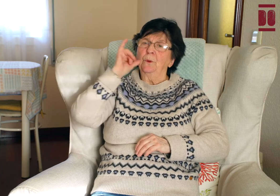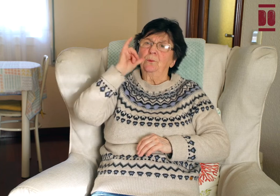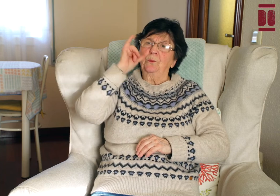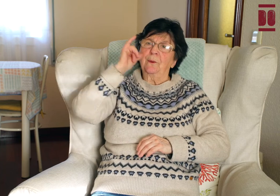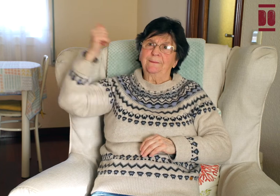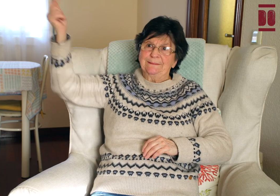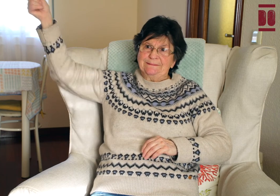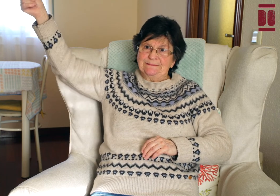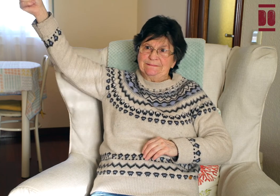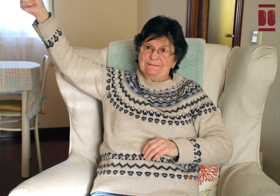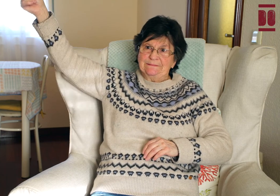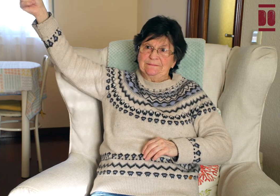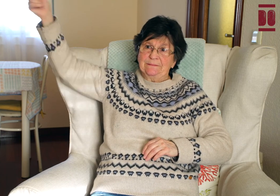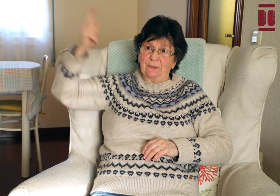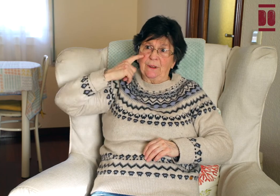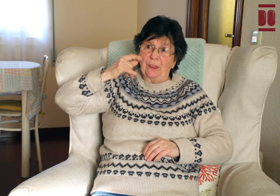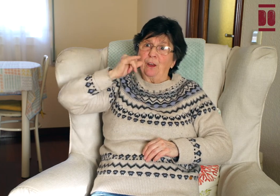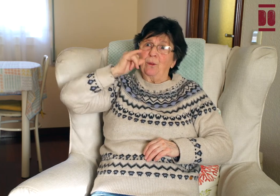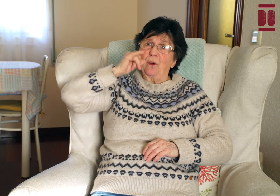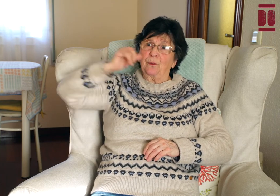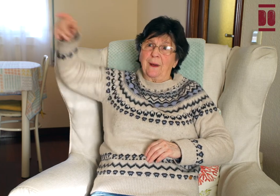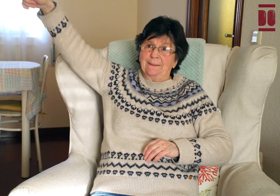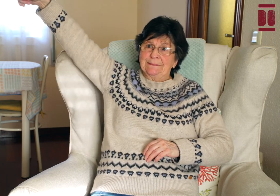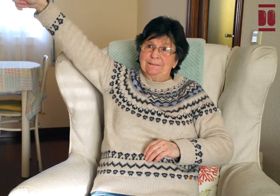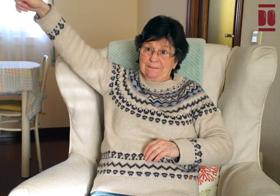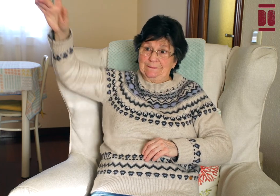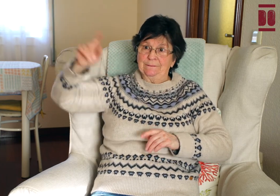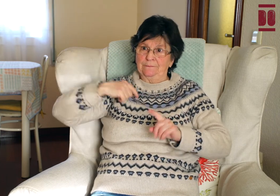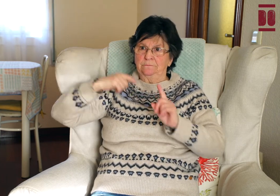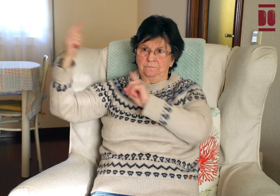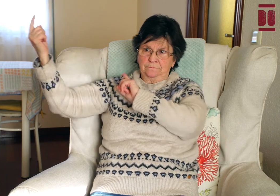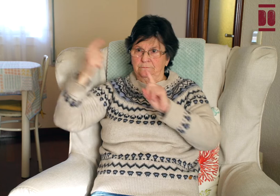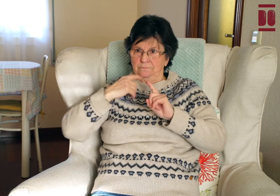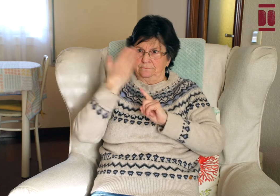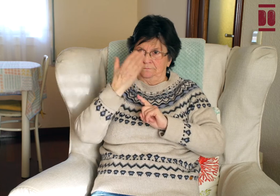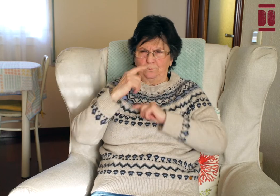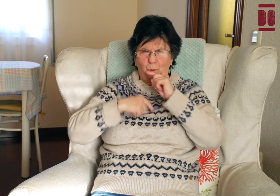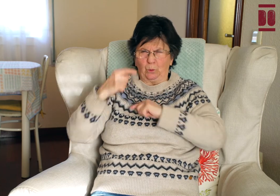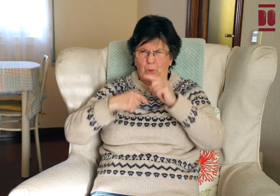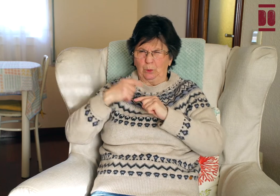¡Pues me fui allí!, a Los Corrales. ¿Lo viste al pasar? A Los Corrales. Iba y venía todos los días.